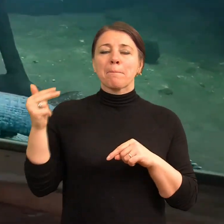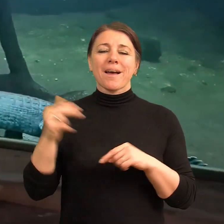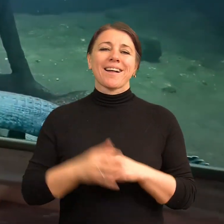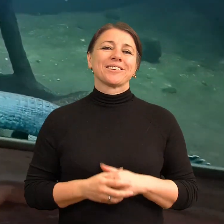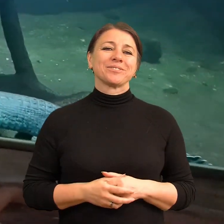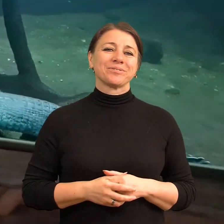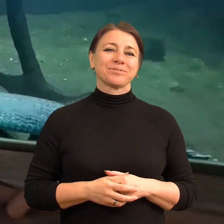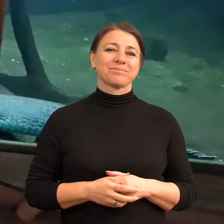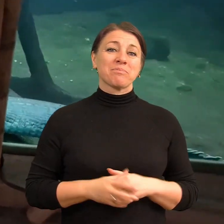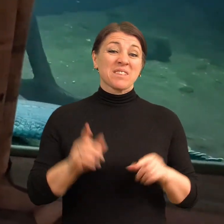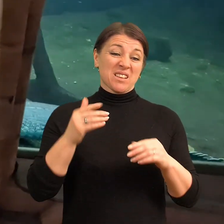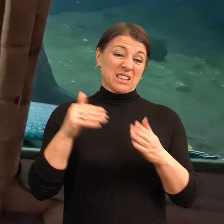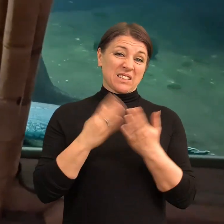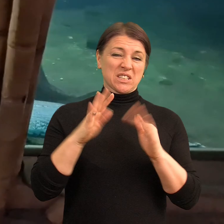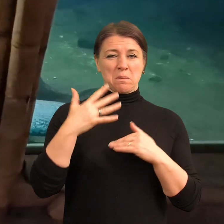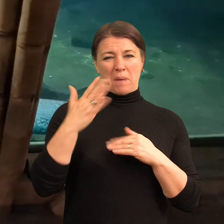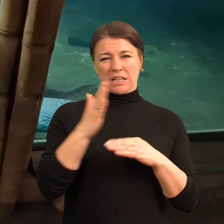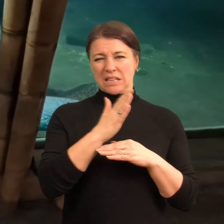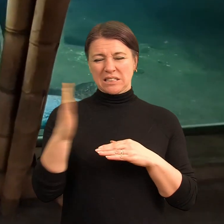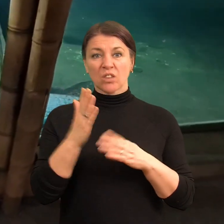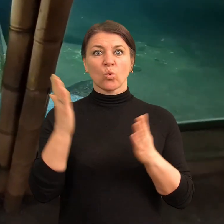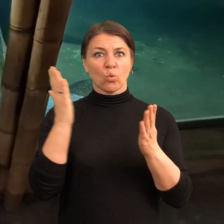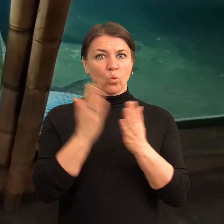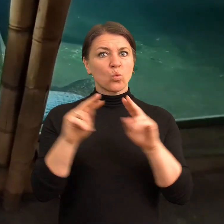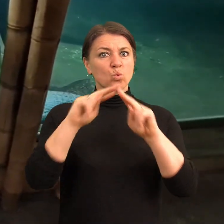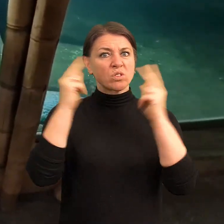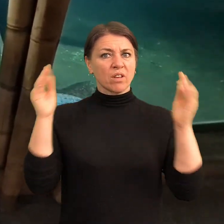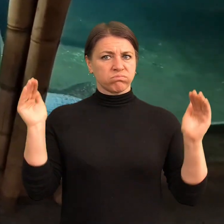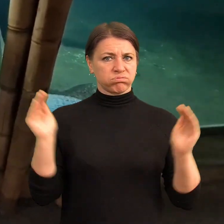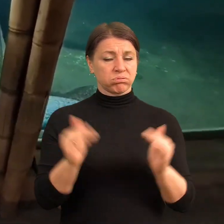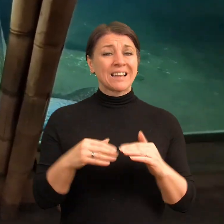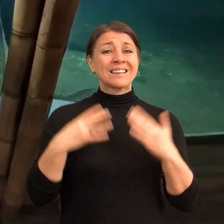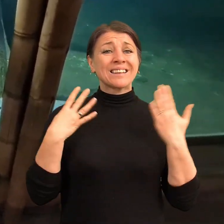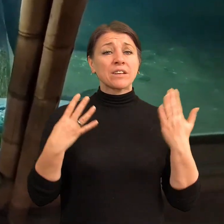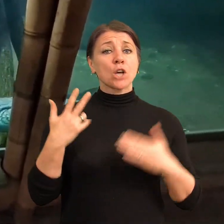Od padesátých let minulého století však jejich početní stavy klesly az o 98%